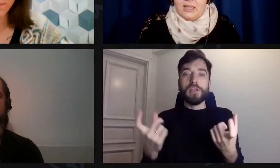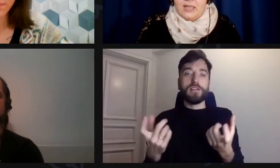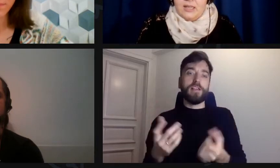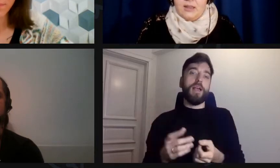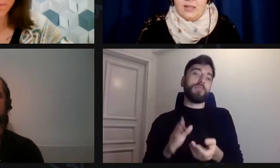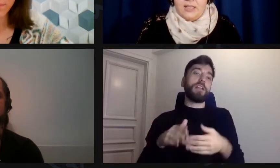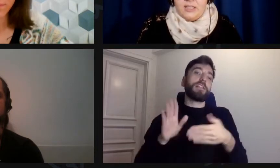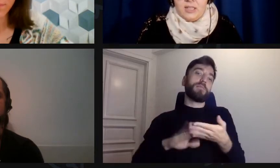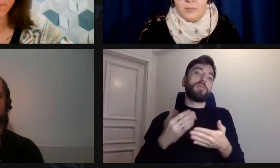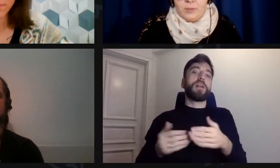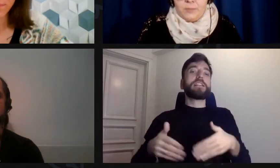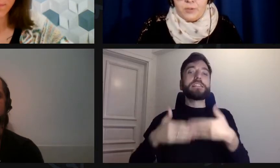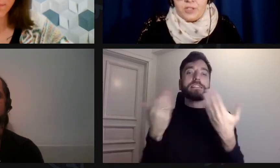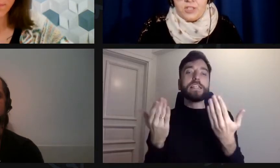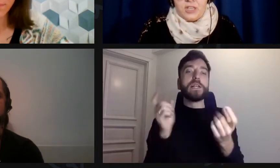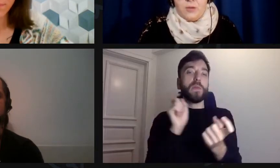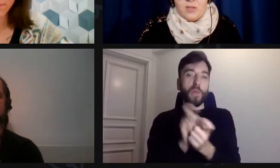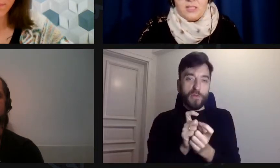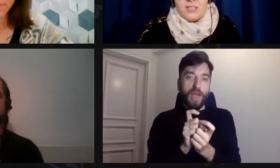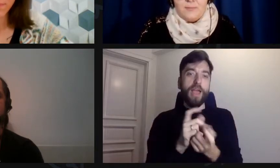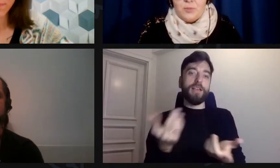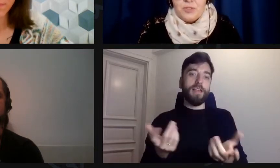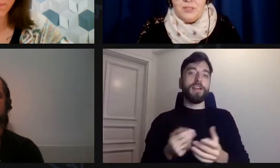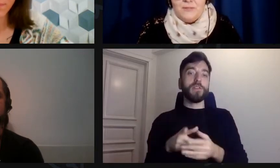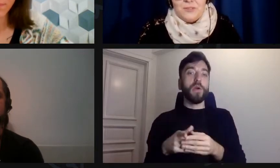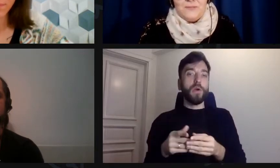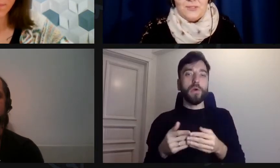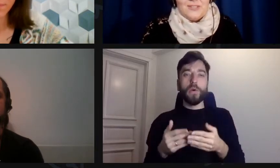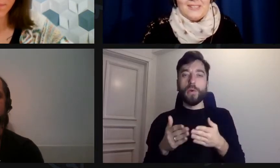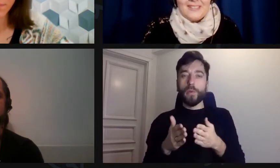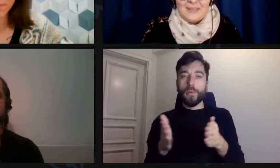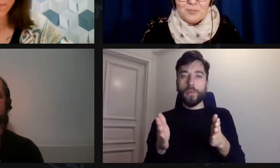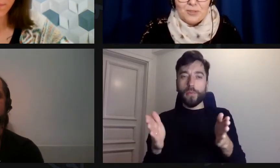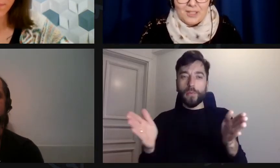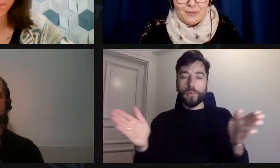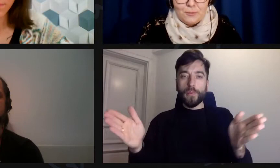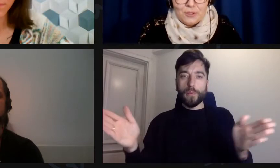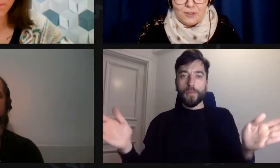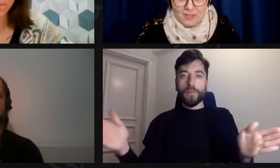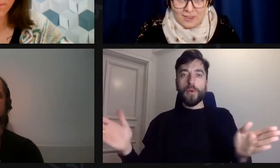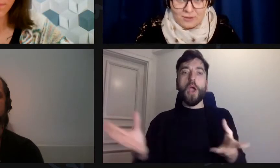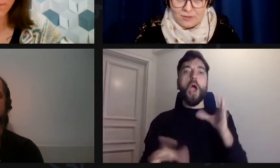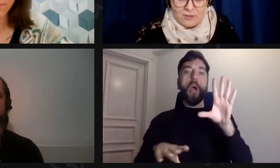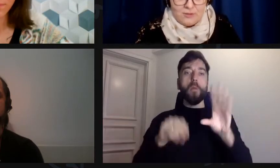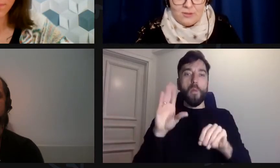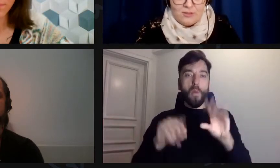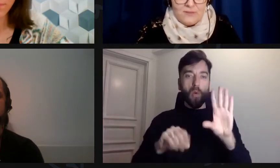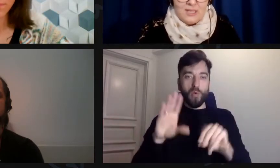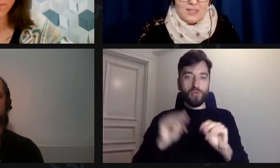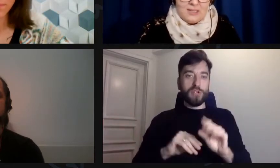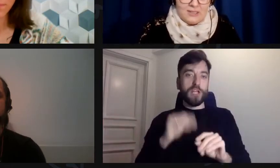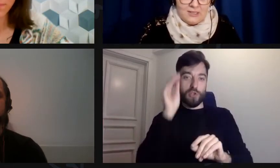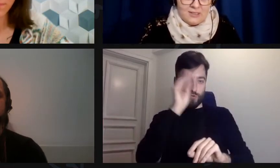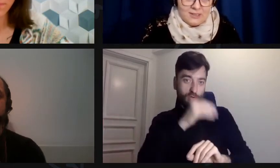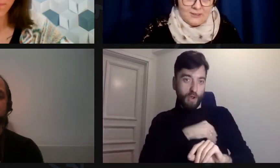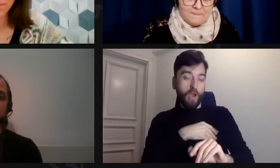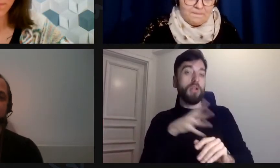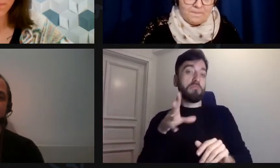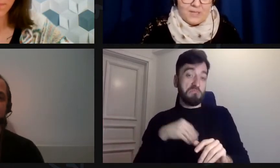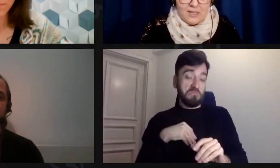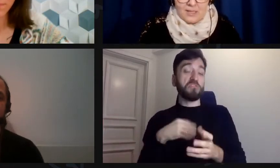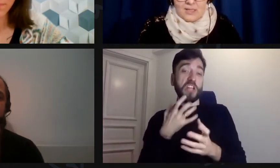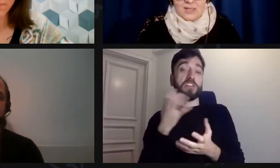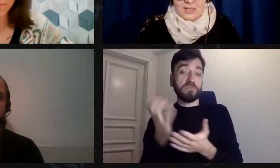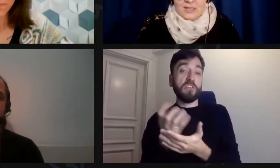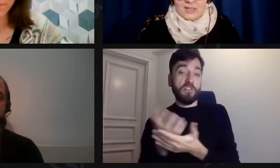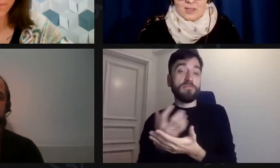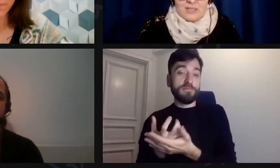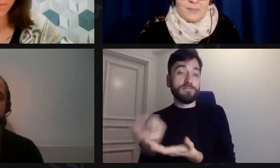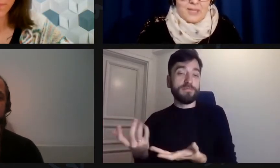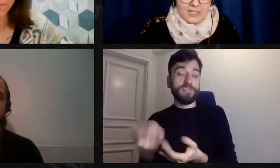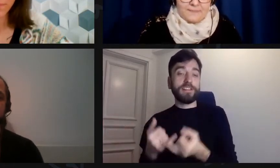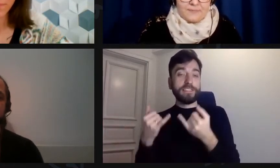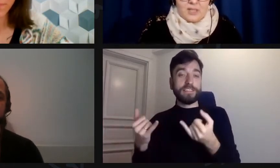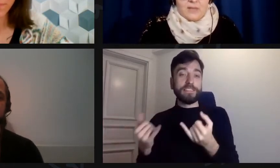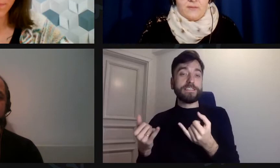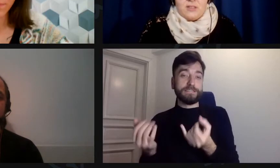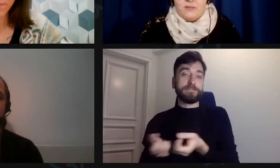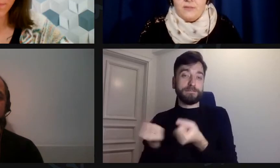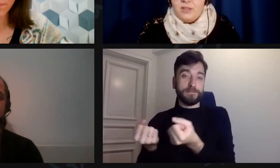Też poszerzała się możliwość wykorzystania budżetu szkolnego do rozwijania tego zaplecza rekwizytowego.